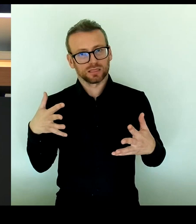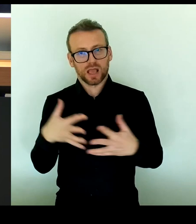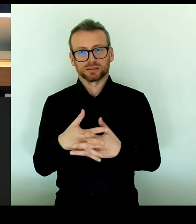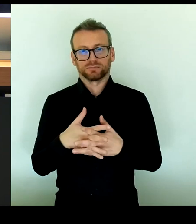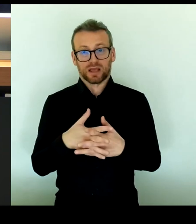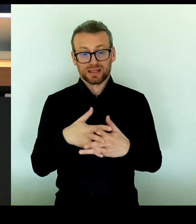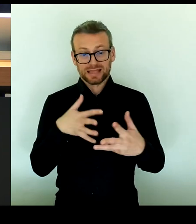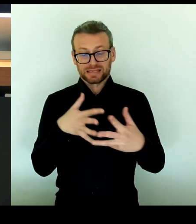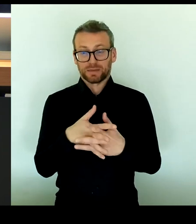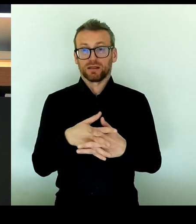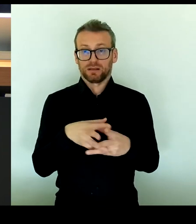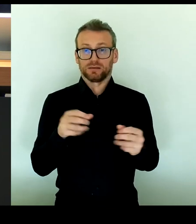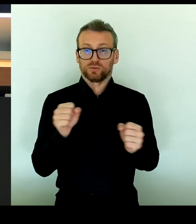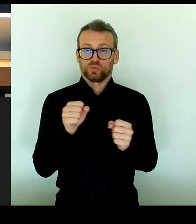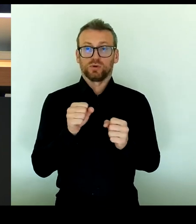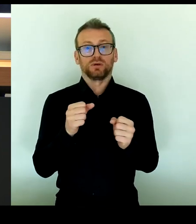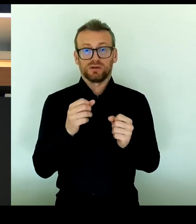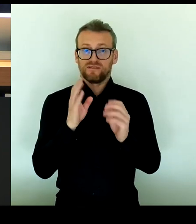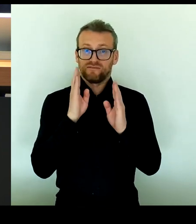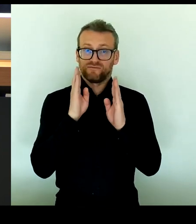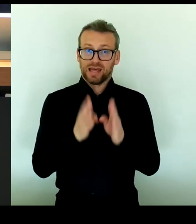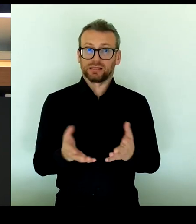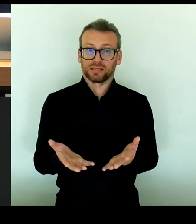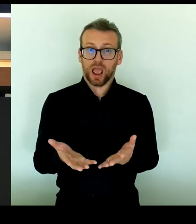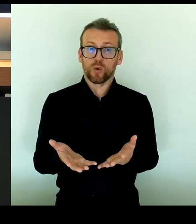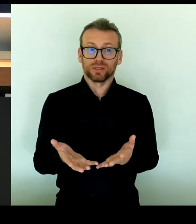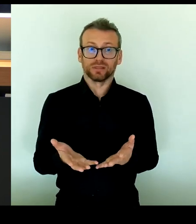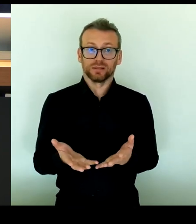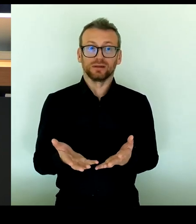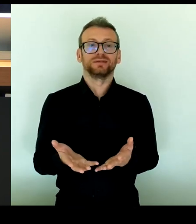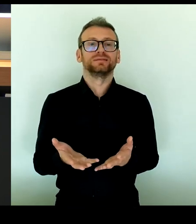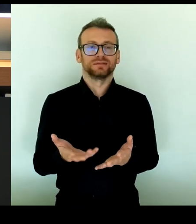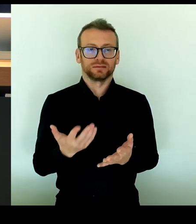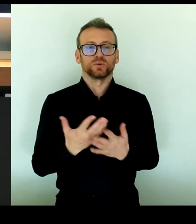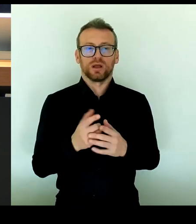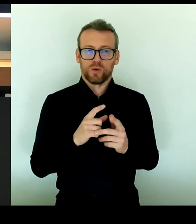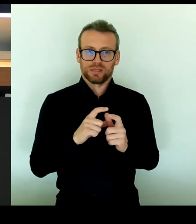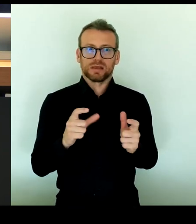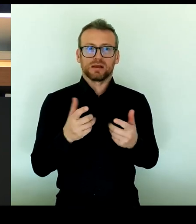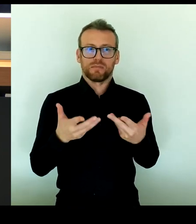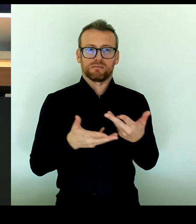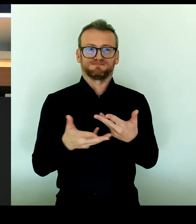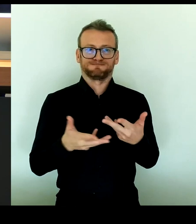Die FDP schlägt deswegen vor, immer Privacy by default bei allen Verfahren mit einzuführen, denn nichts ist